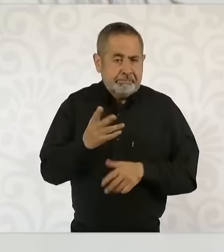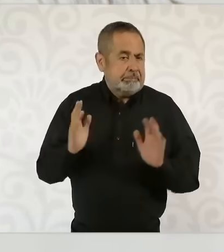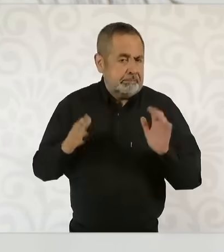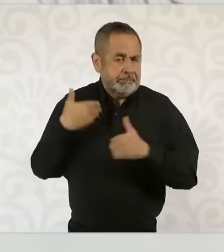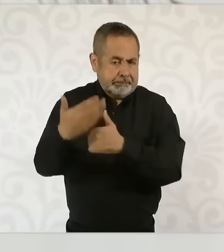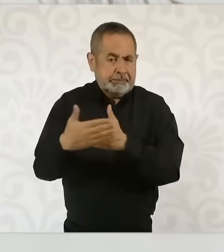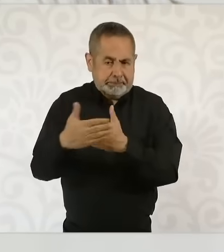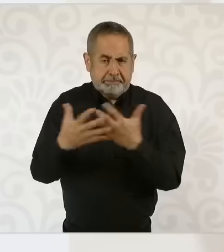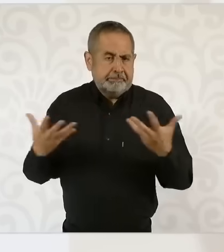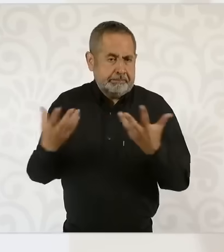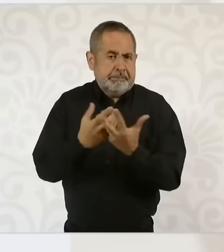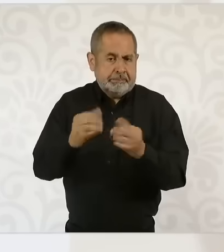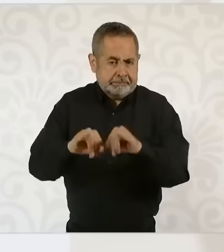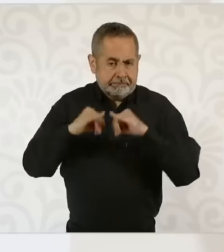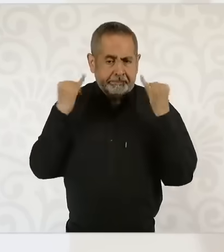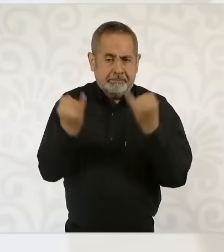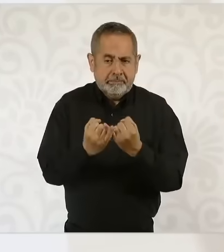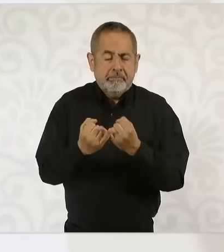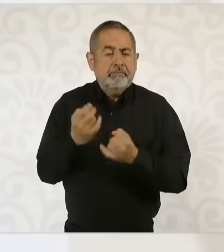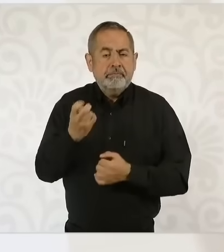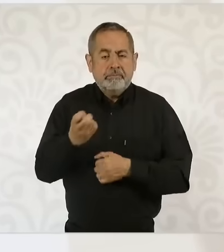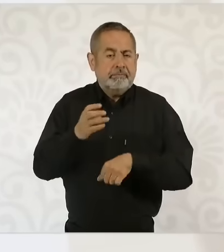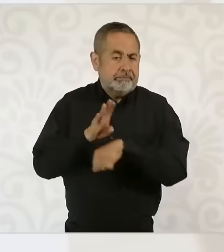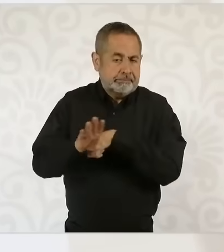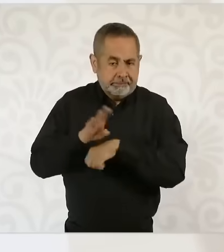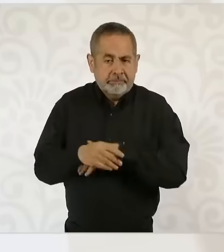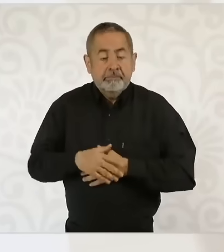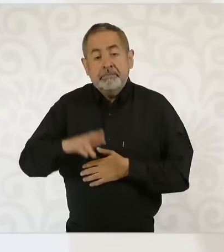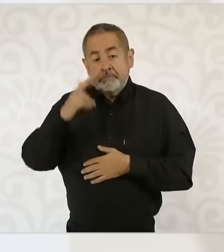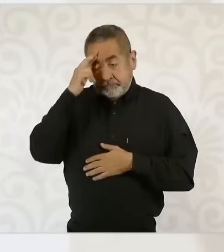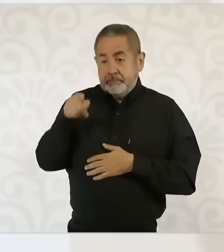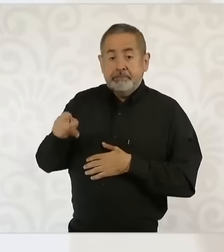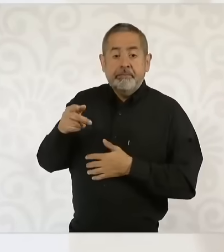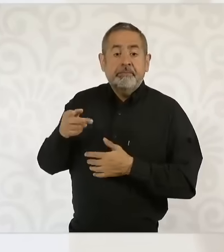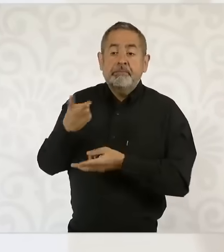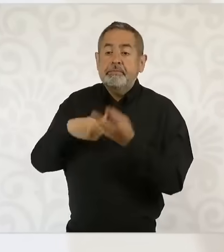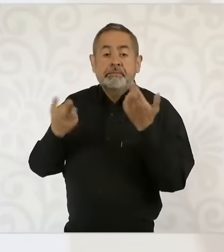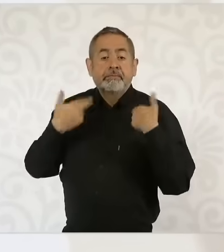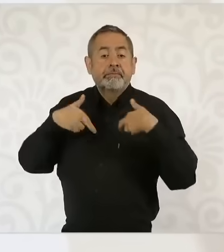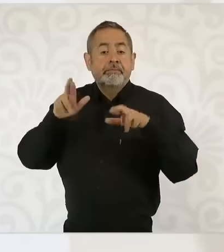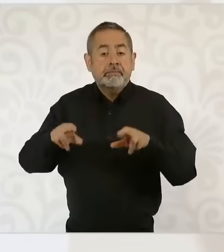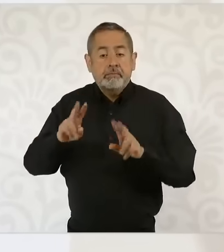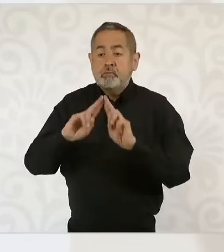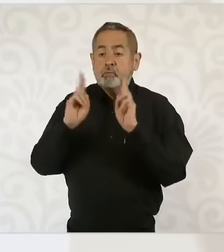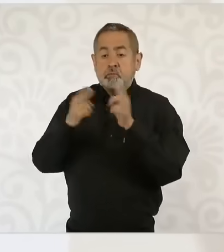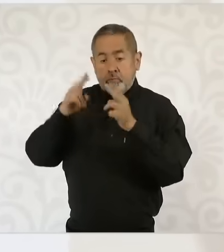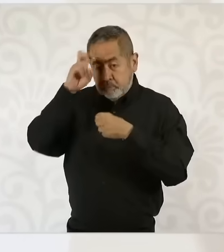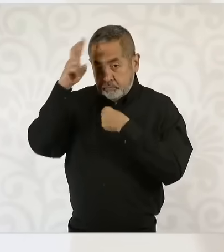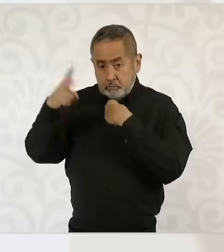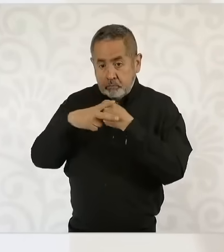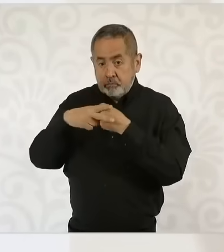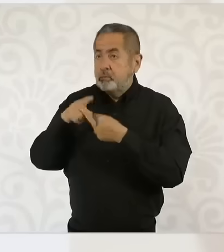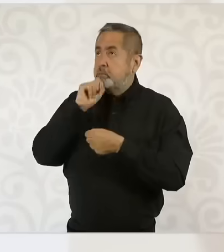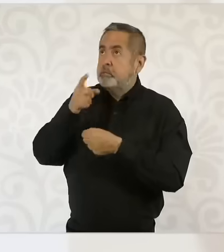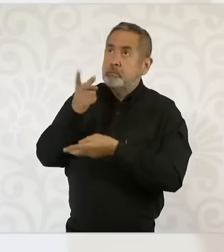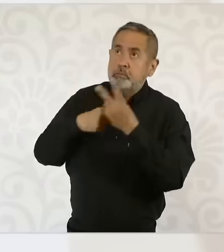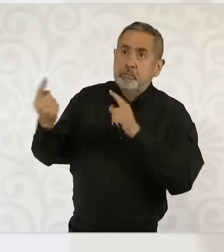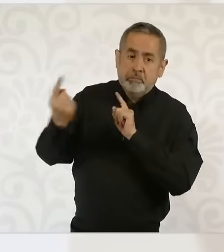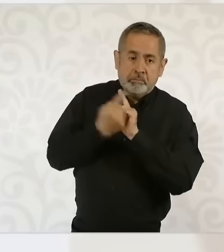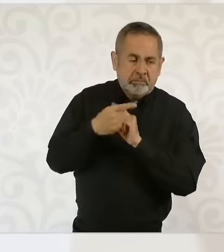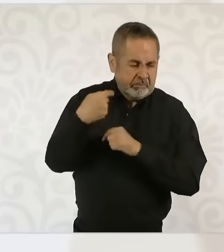eh tenemos esto con Brasil. Recuerden que viene la representante de la Unión Europea e en septiembre.